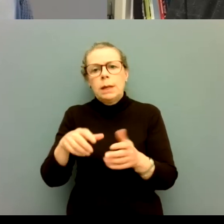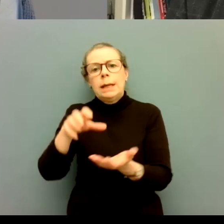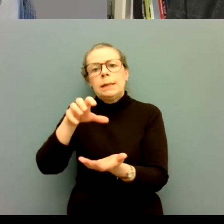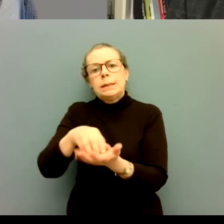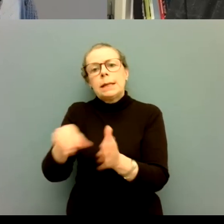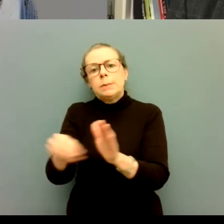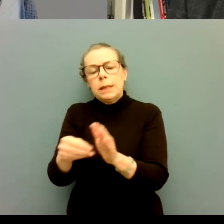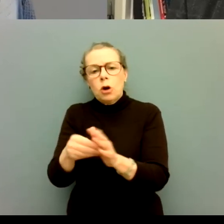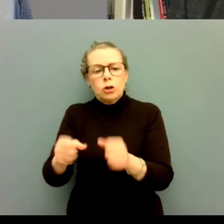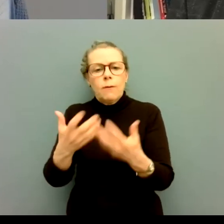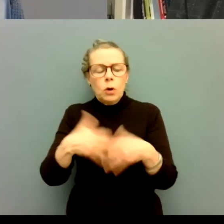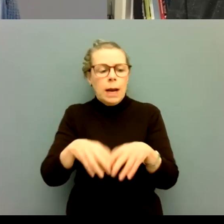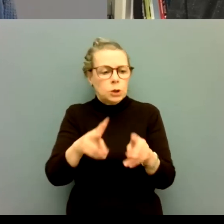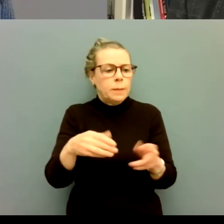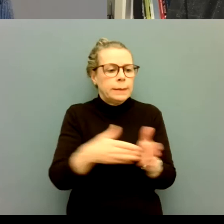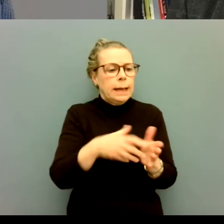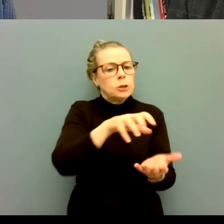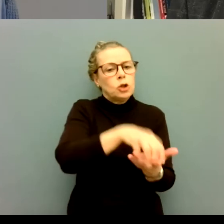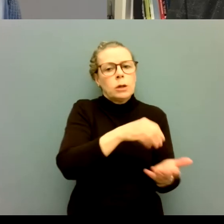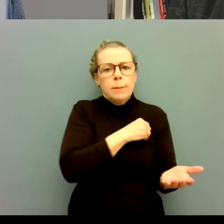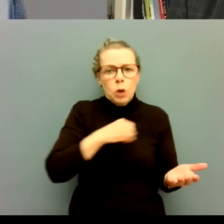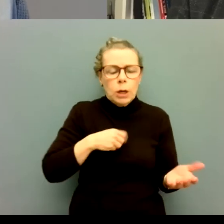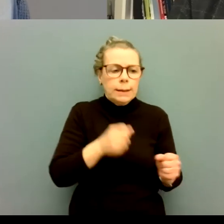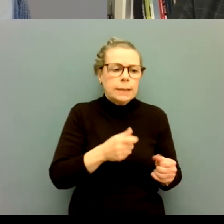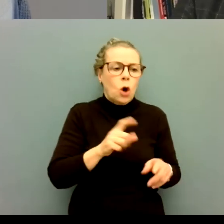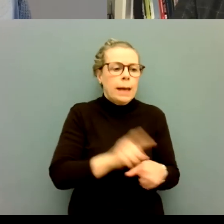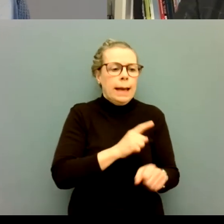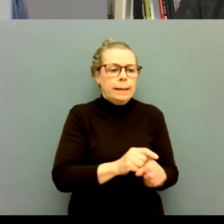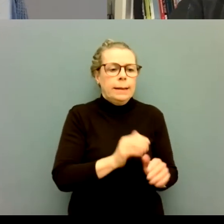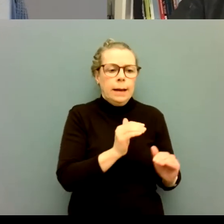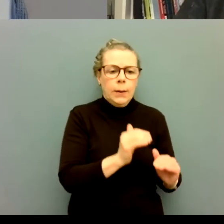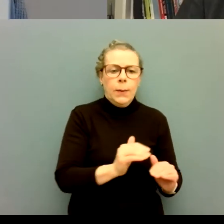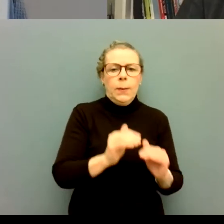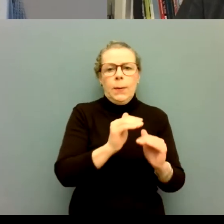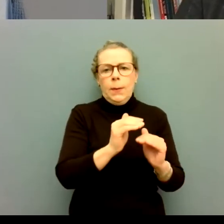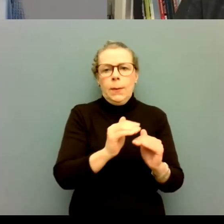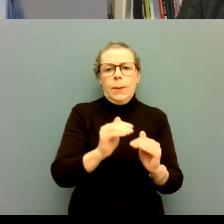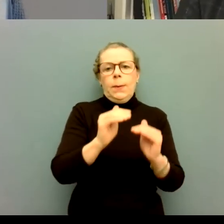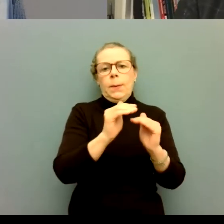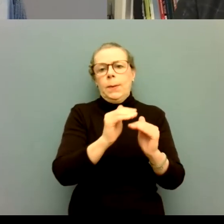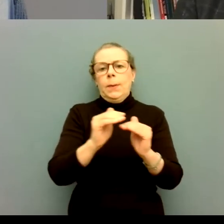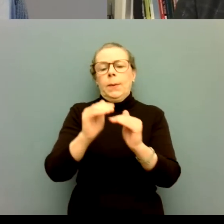till statliga myndigheter - det vill säga, det räknas upp i linje- med ökade kostnader i samhället.